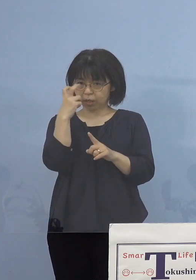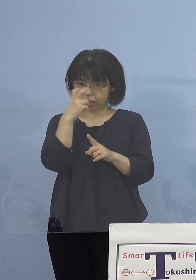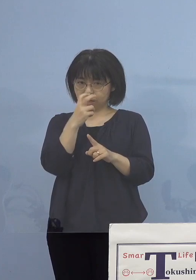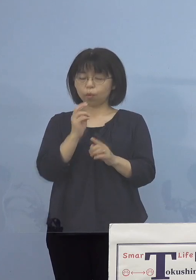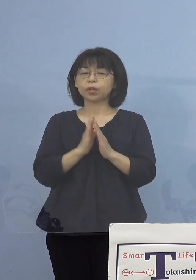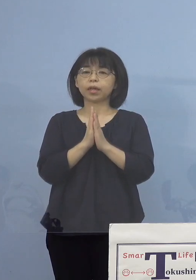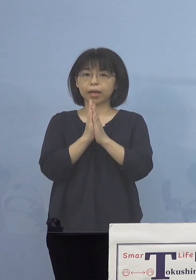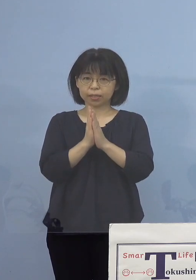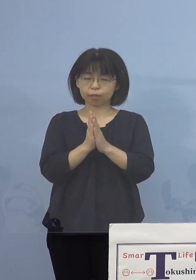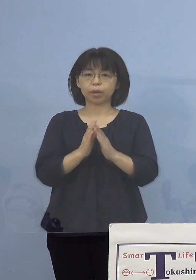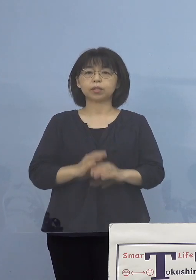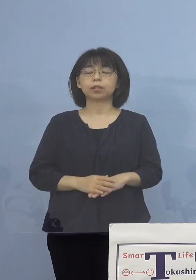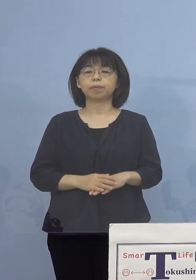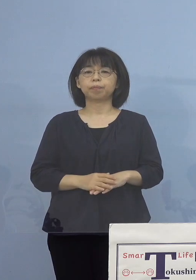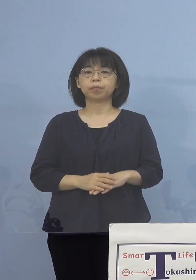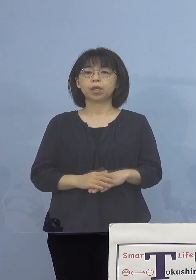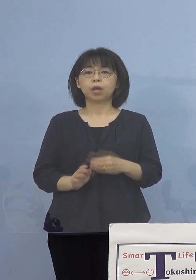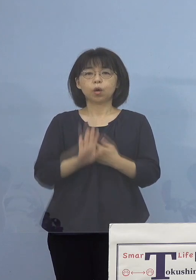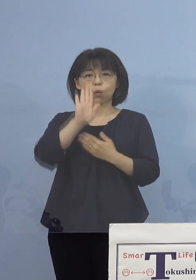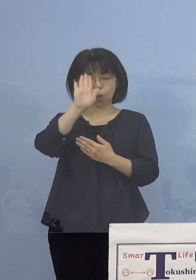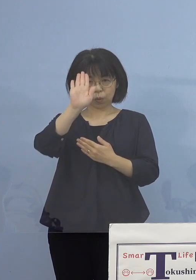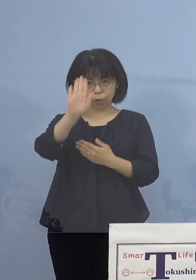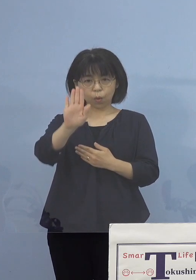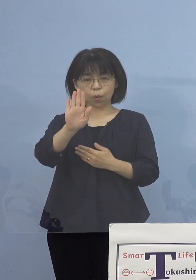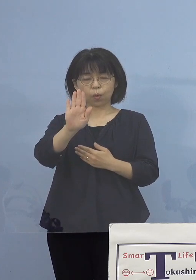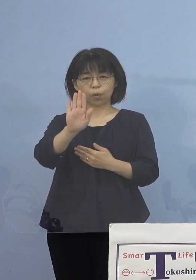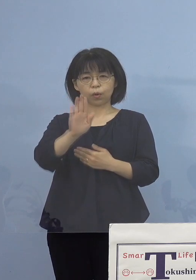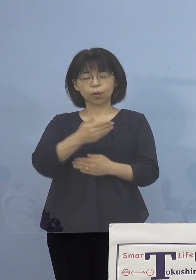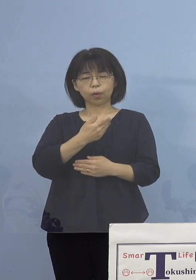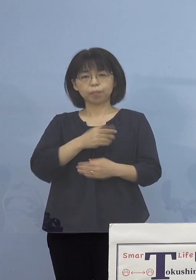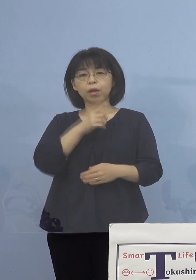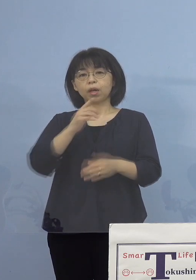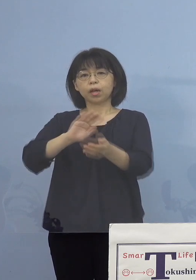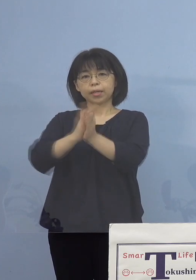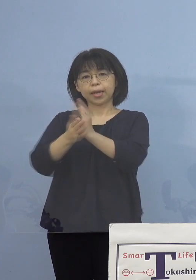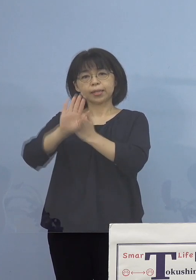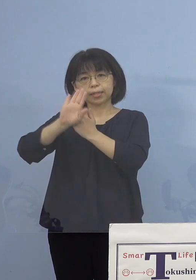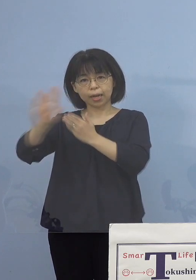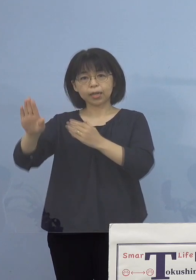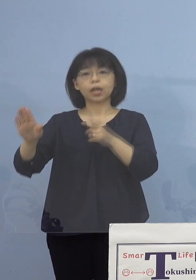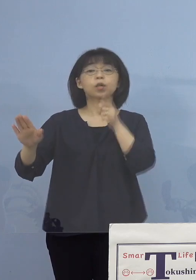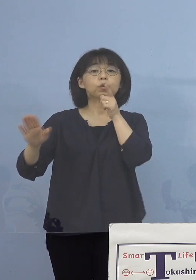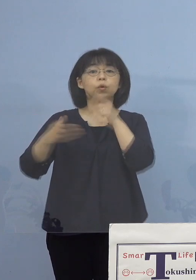加えて、今後やむを得ず 県外からの帰省を予定されている方につきましては